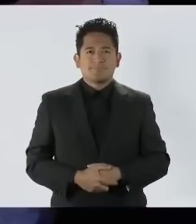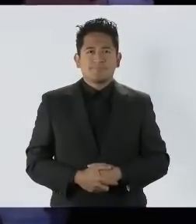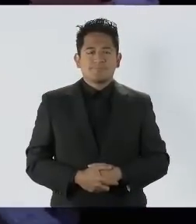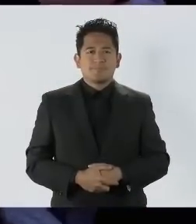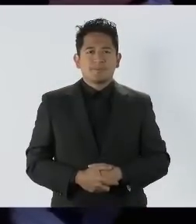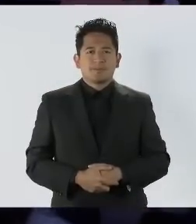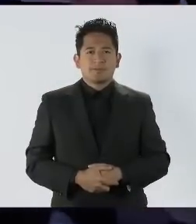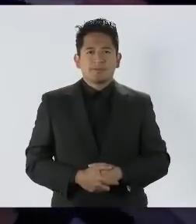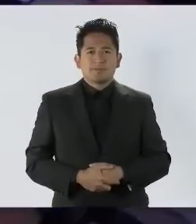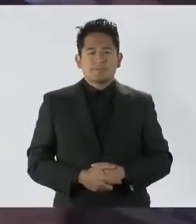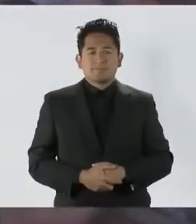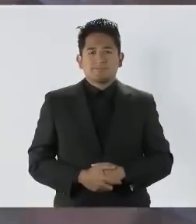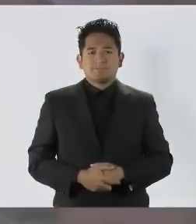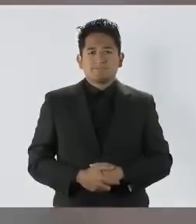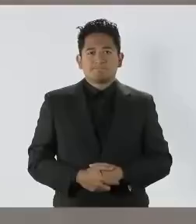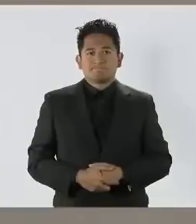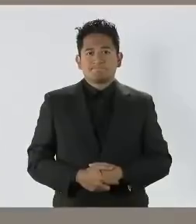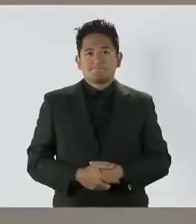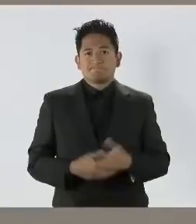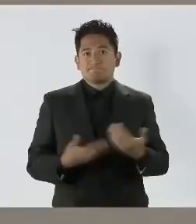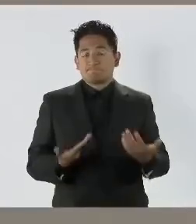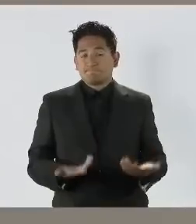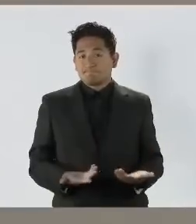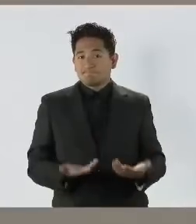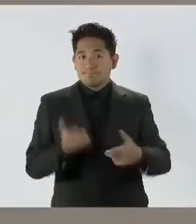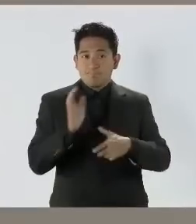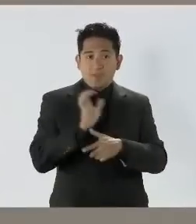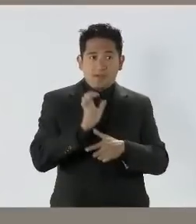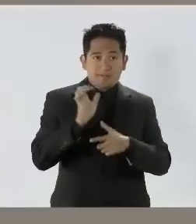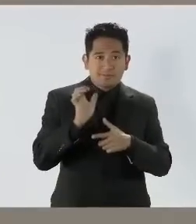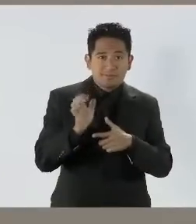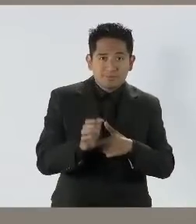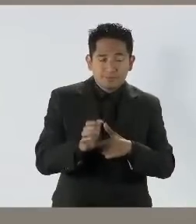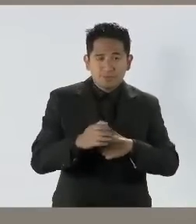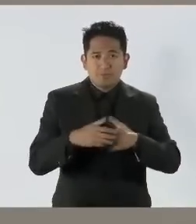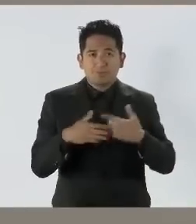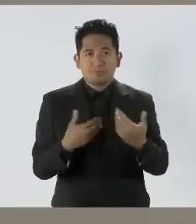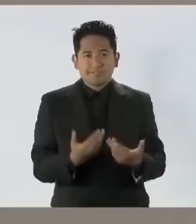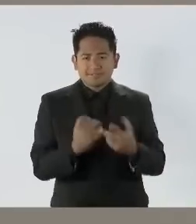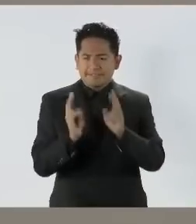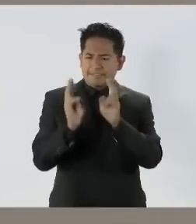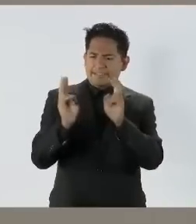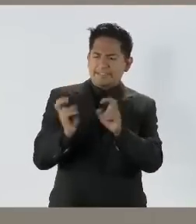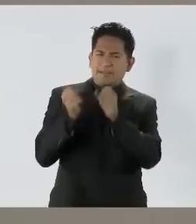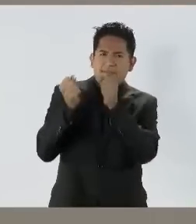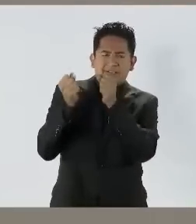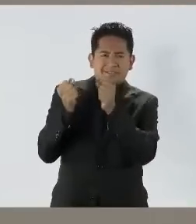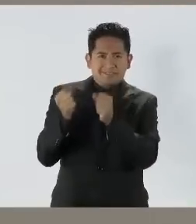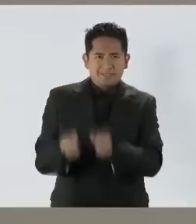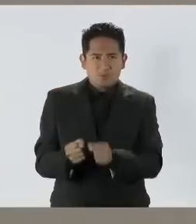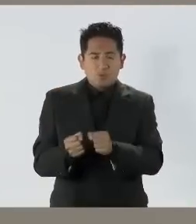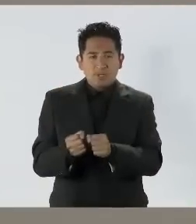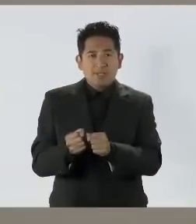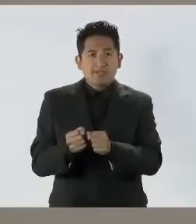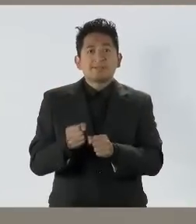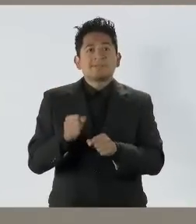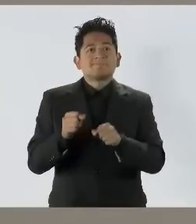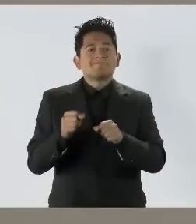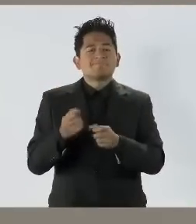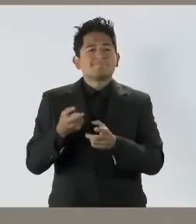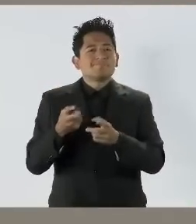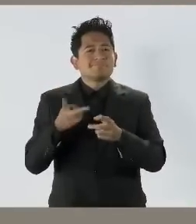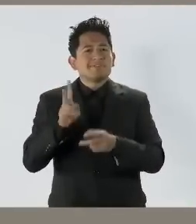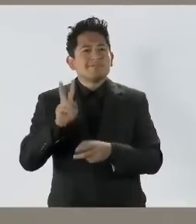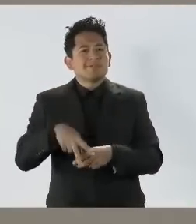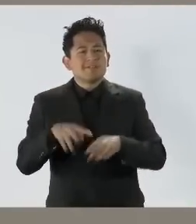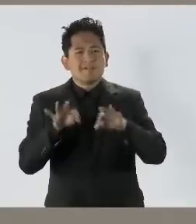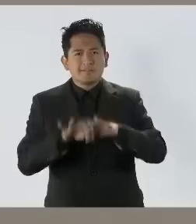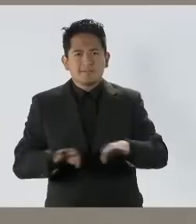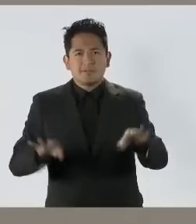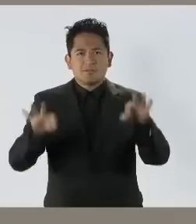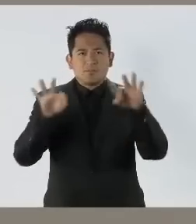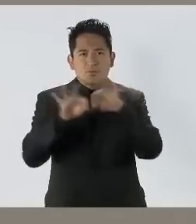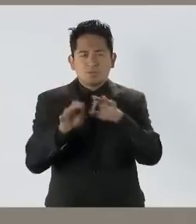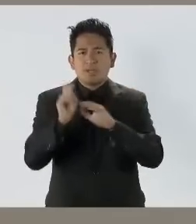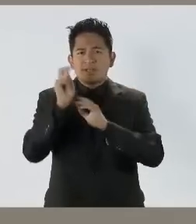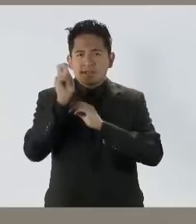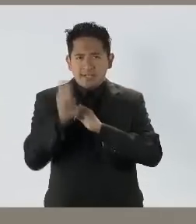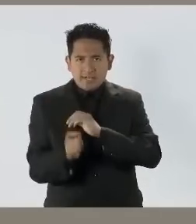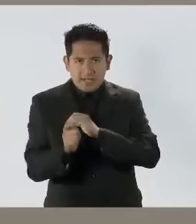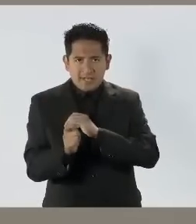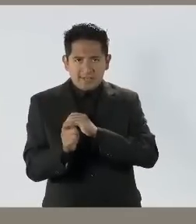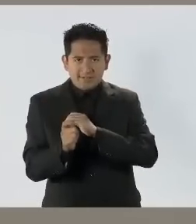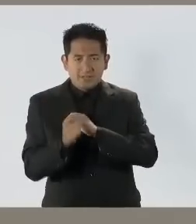Así que en esta en en seguridad es importante la coordinación con las autoridades federales